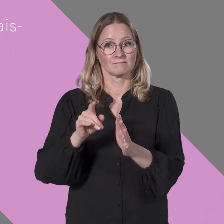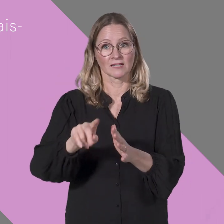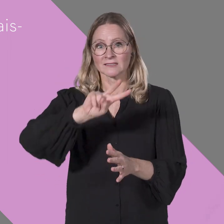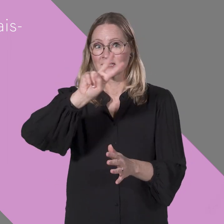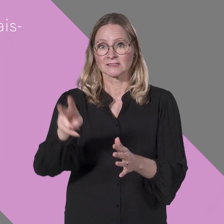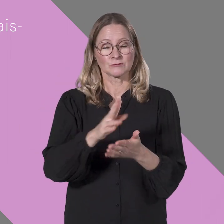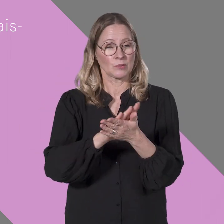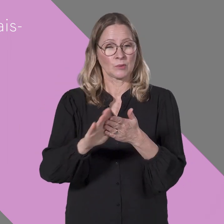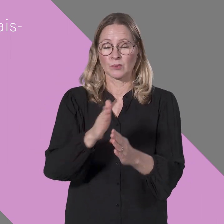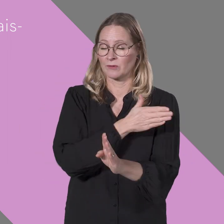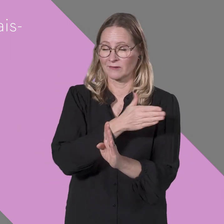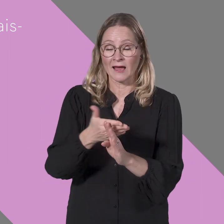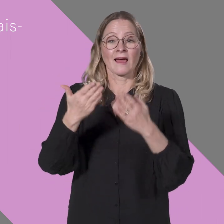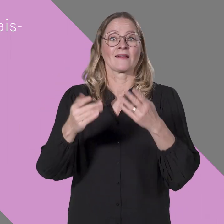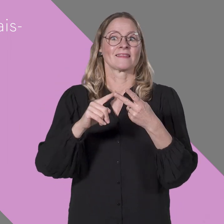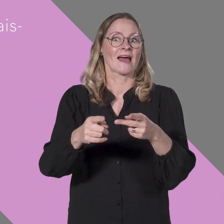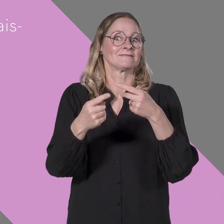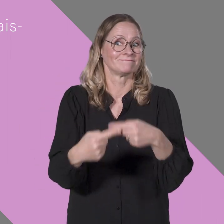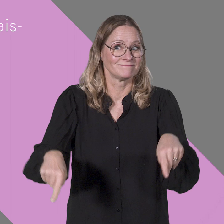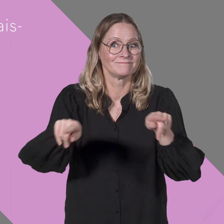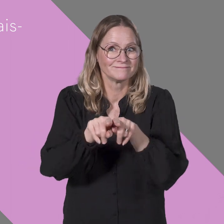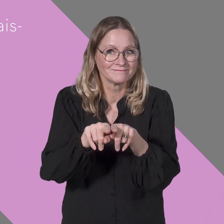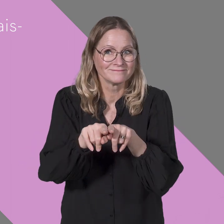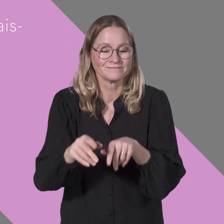toteutetaan taas kahden vuoden tauon jälkeen!